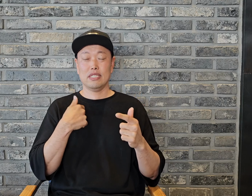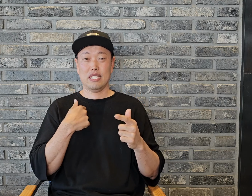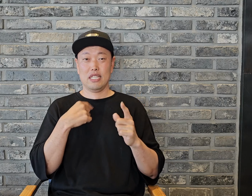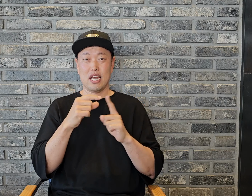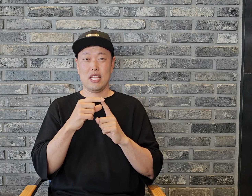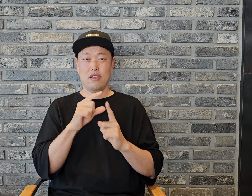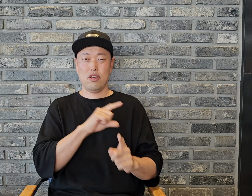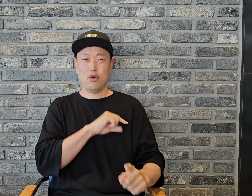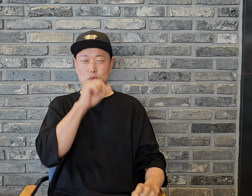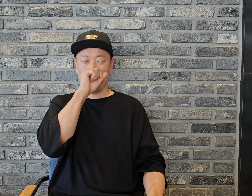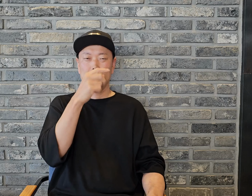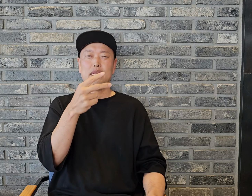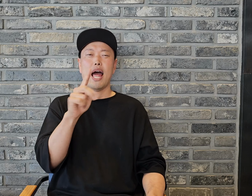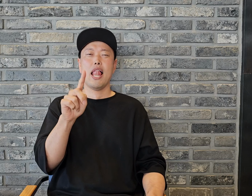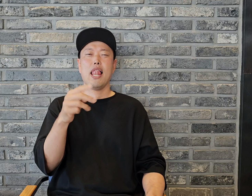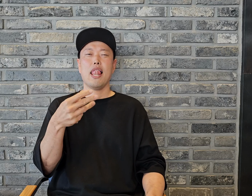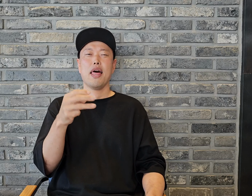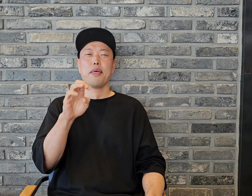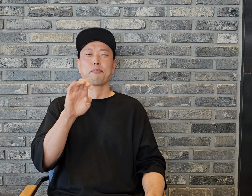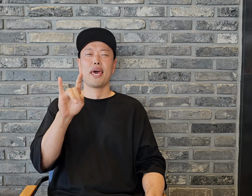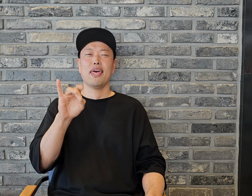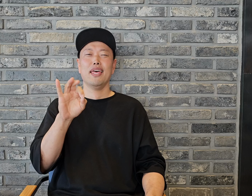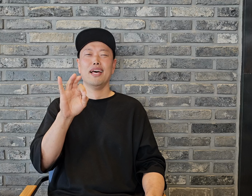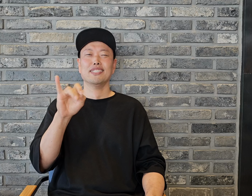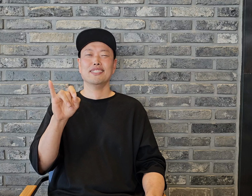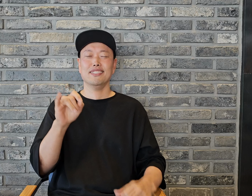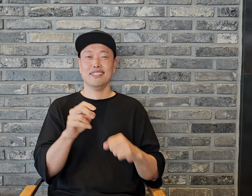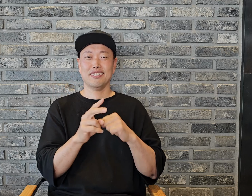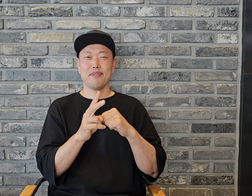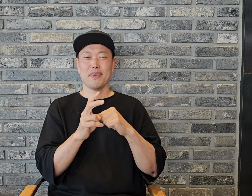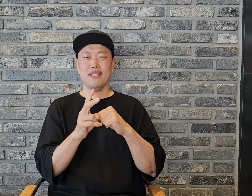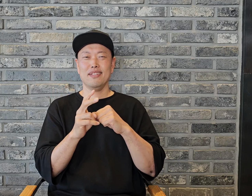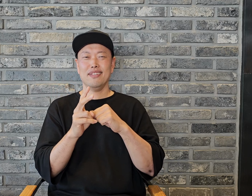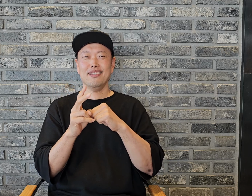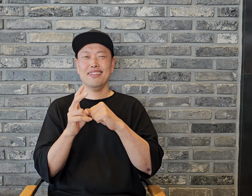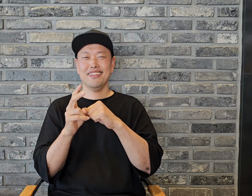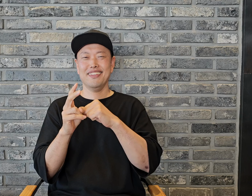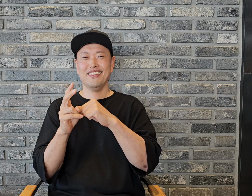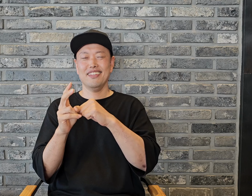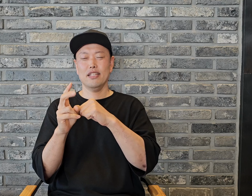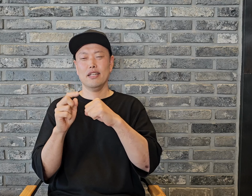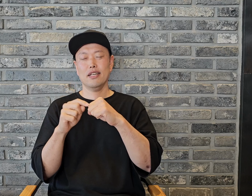pensé en mi palabra favorita, caracol.